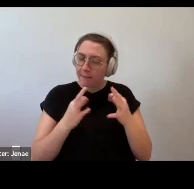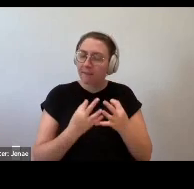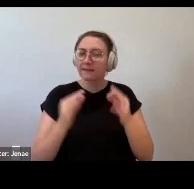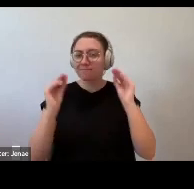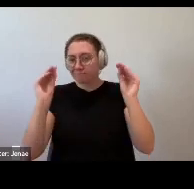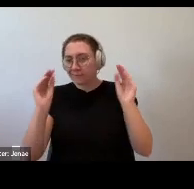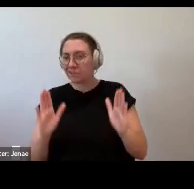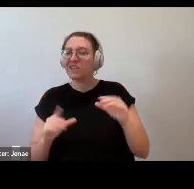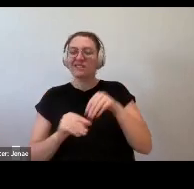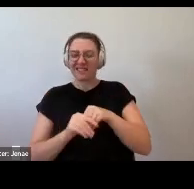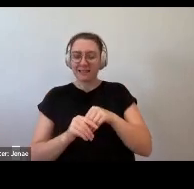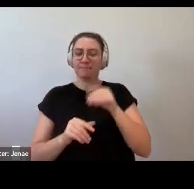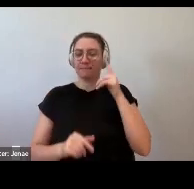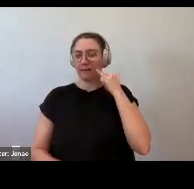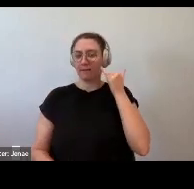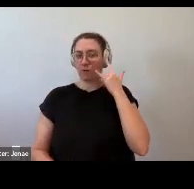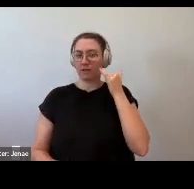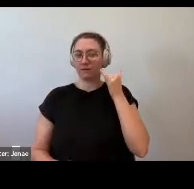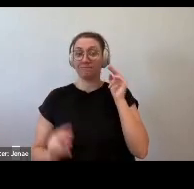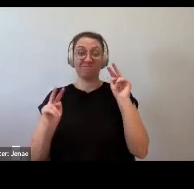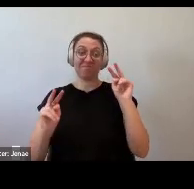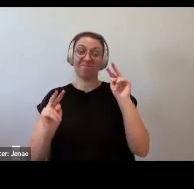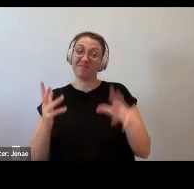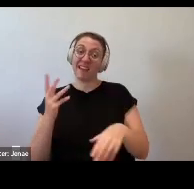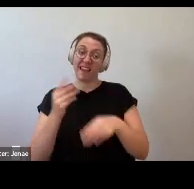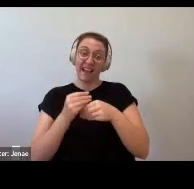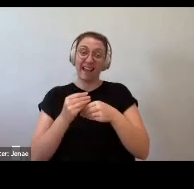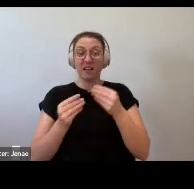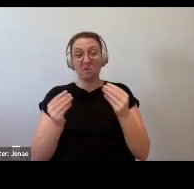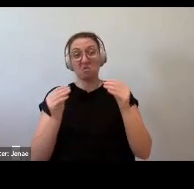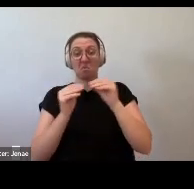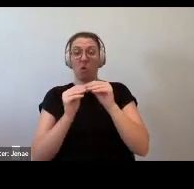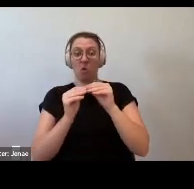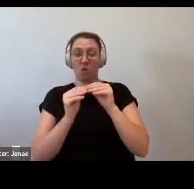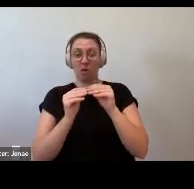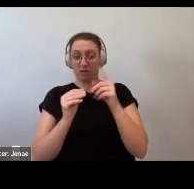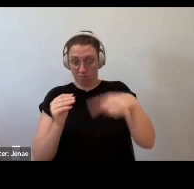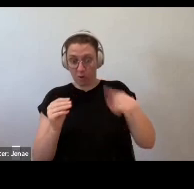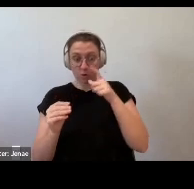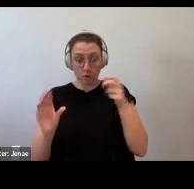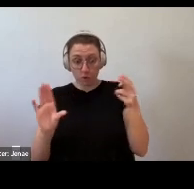California, y esperamos añadir las áreas destacadas por quienes nos acompañen hoy